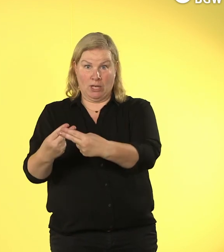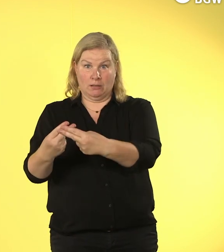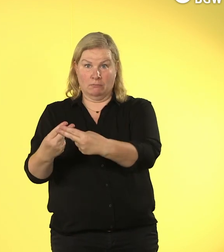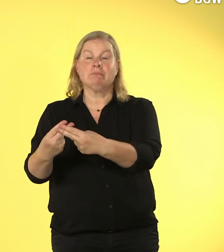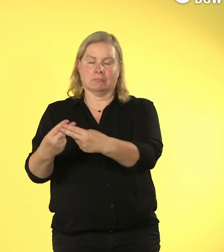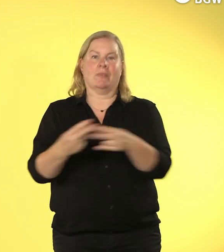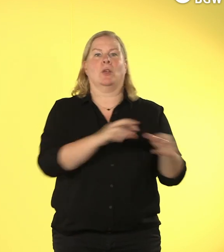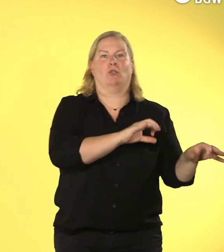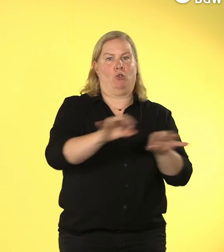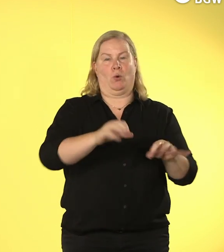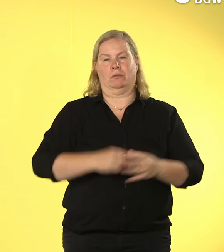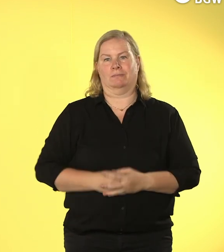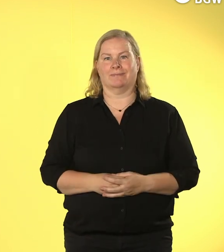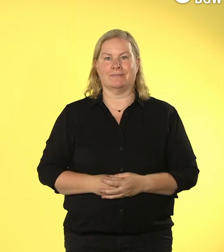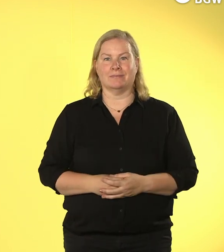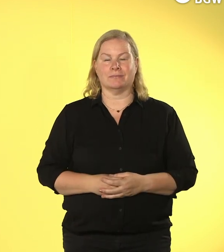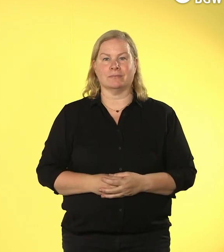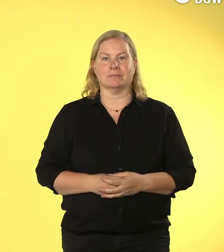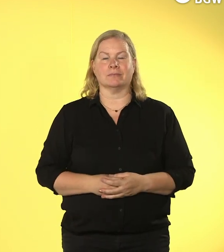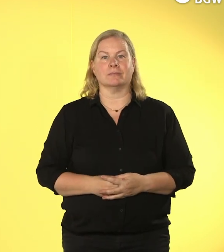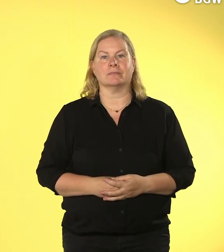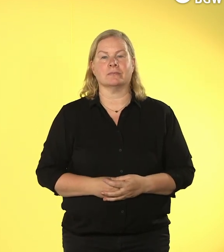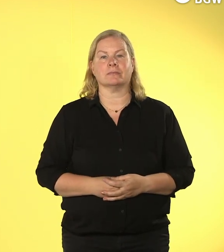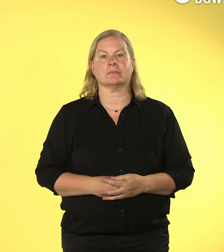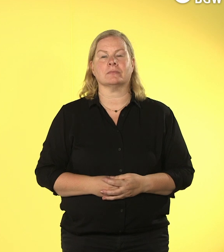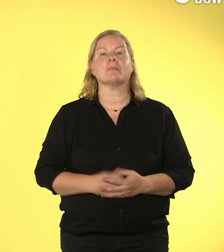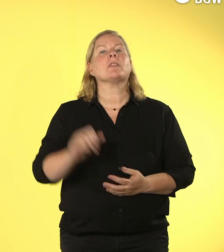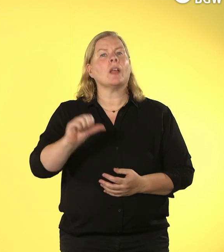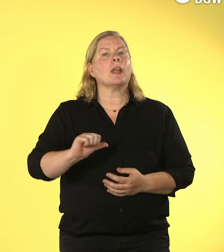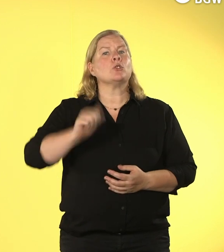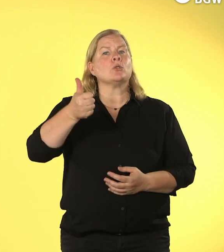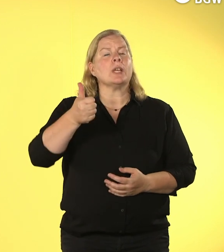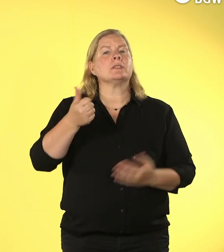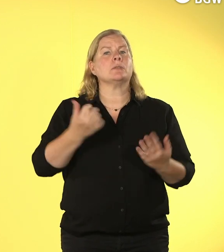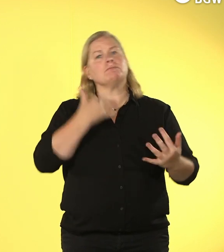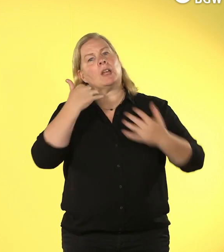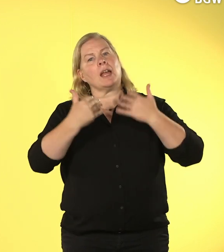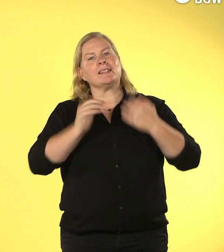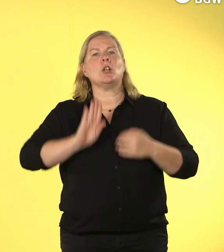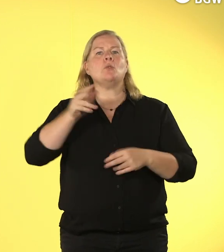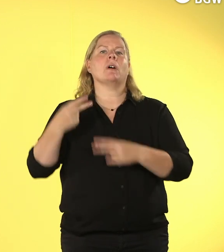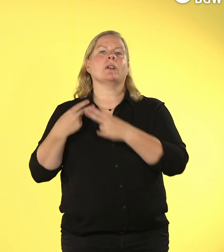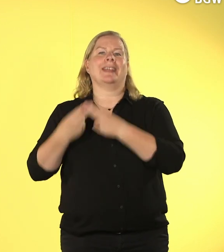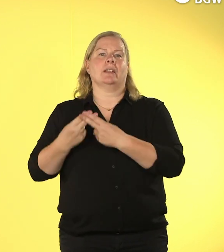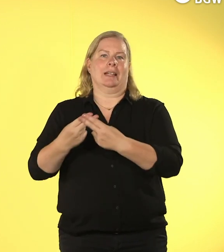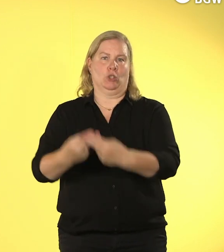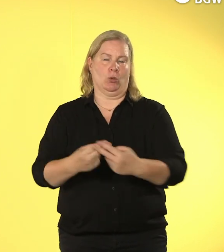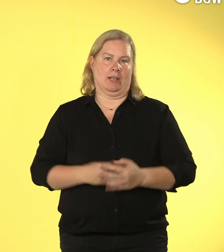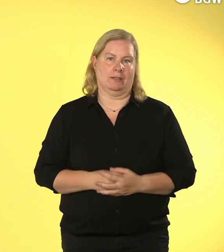Als Erstes möchte ich euch etwas über Generationen erzählen.